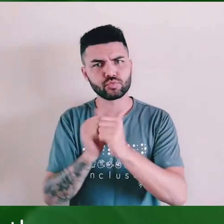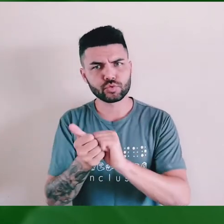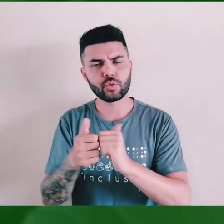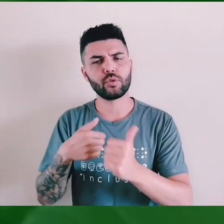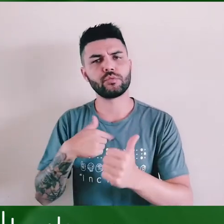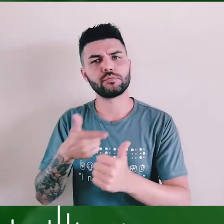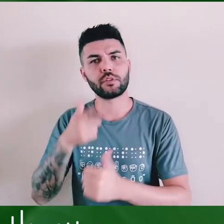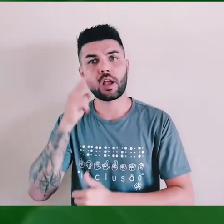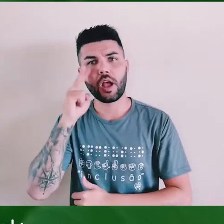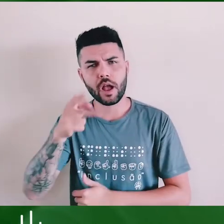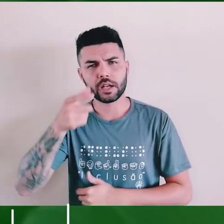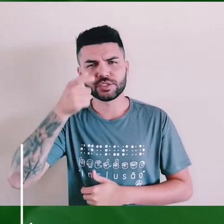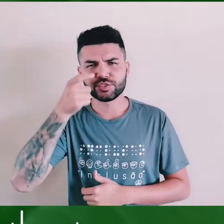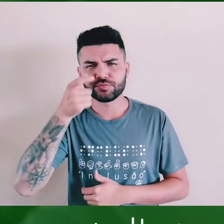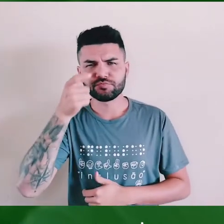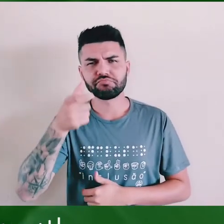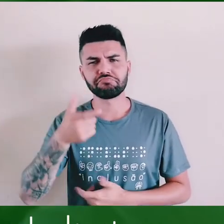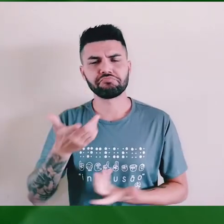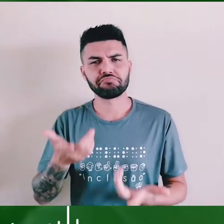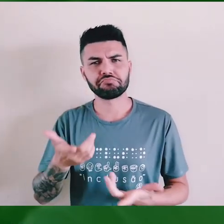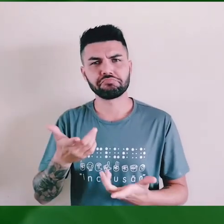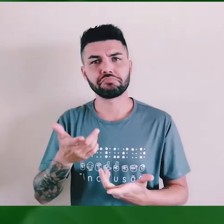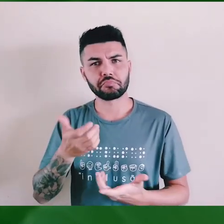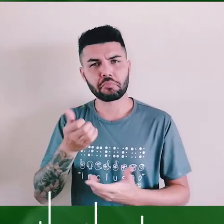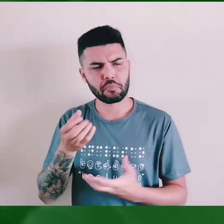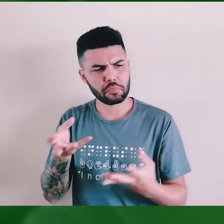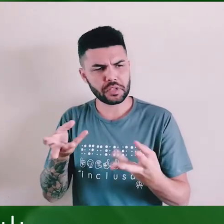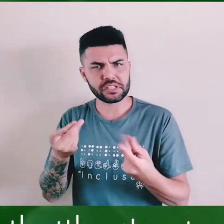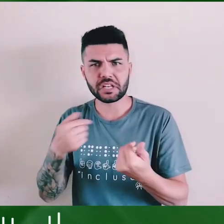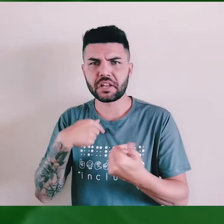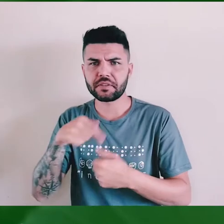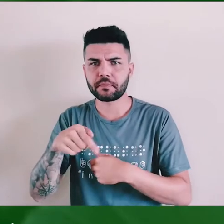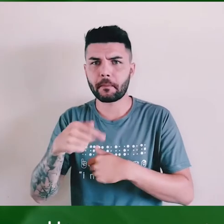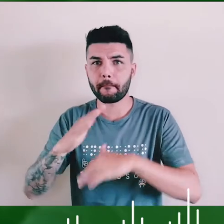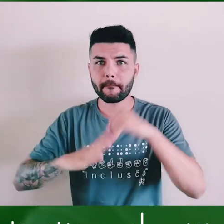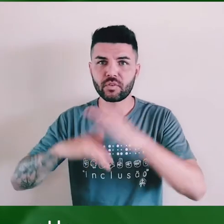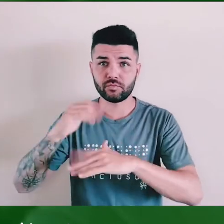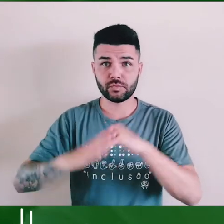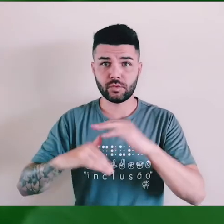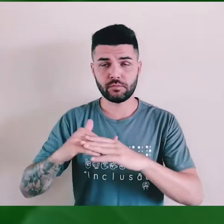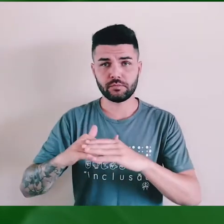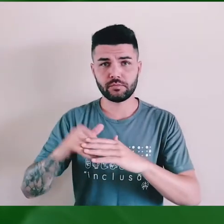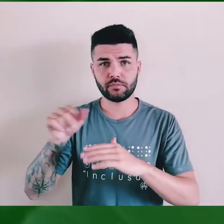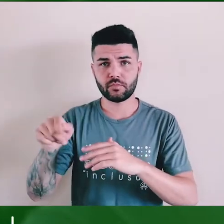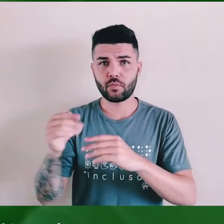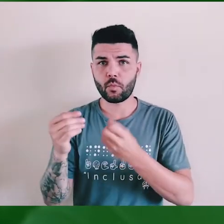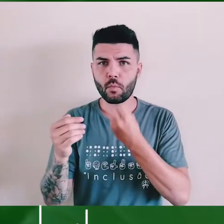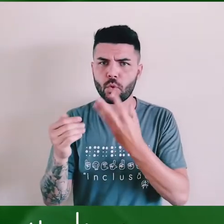e ele era o primeiro a chegar. Então assim, ele é um exemplo claro de uma frase famosa